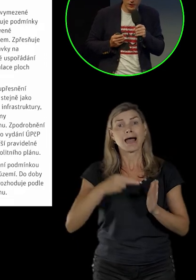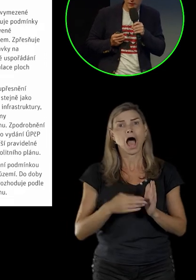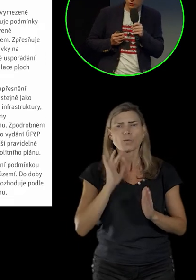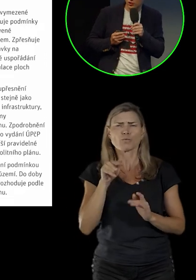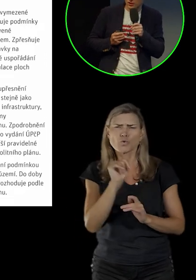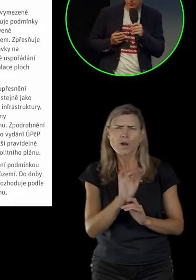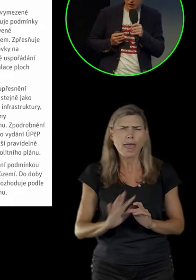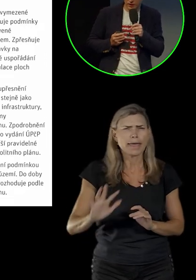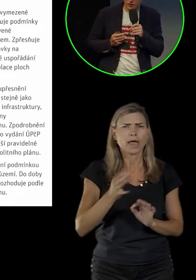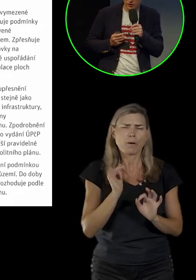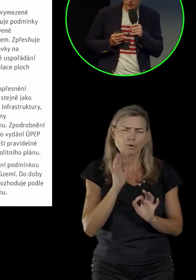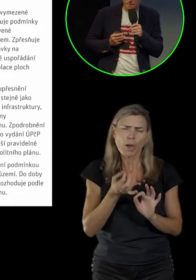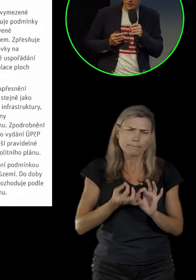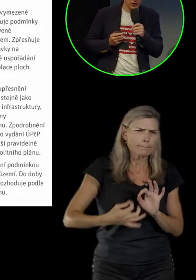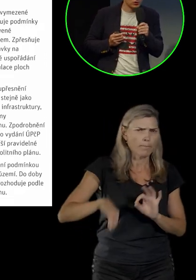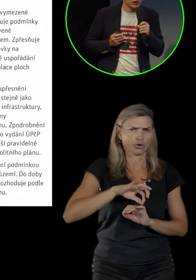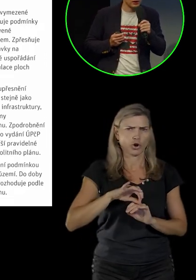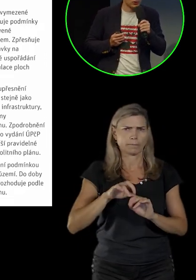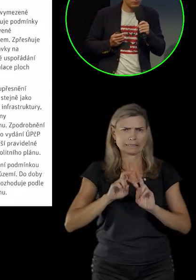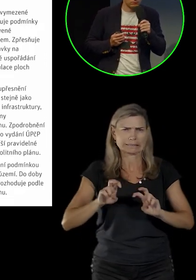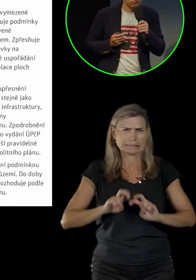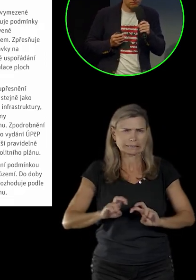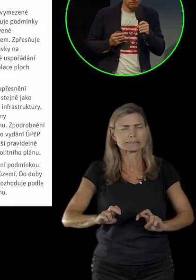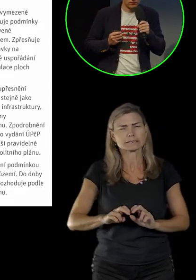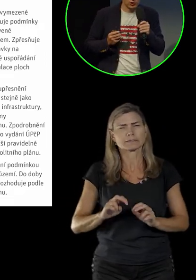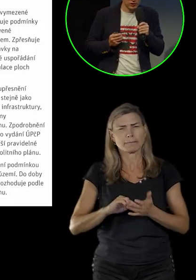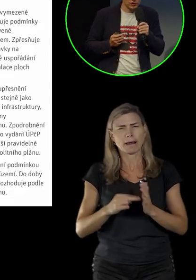územních plánů části Prahy. To je možné dělat i pro mnoho dalších,